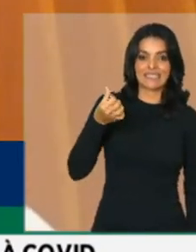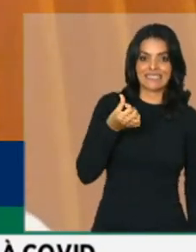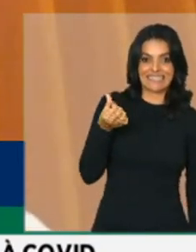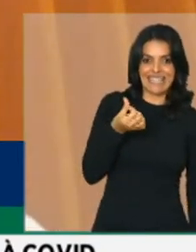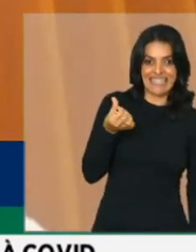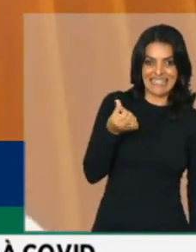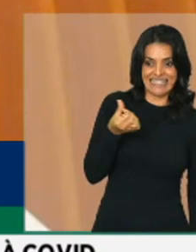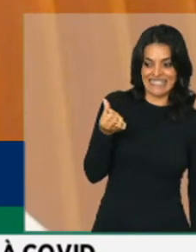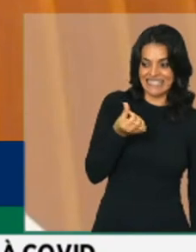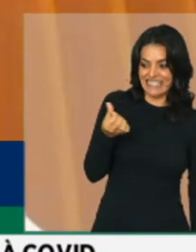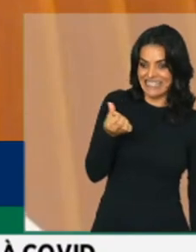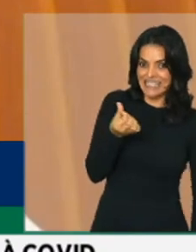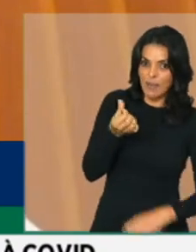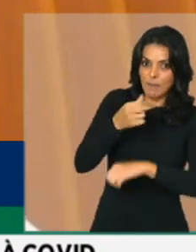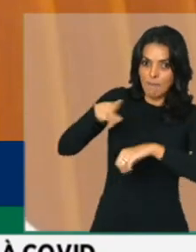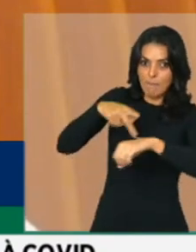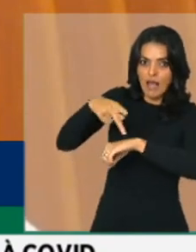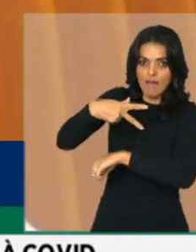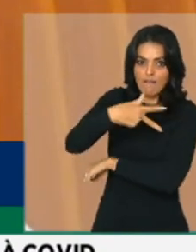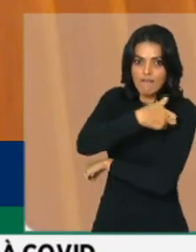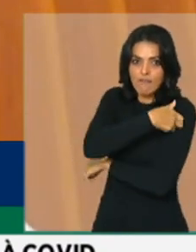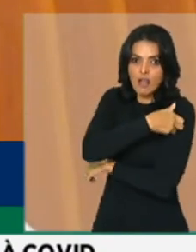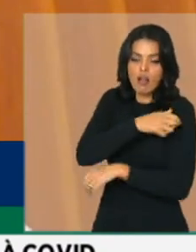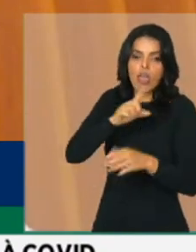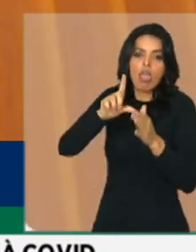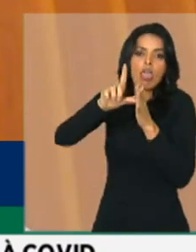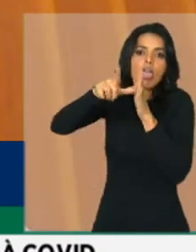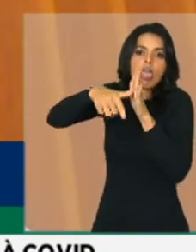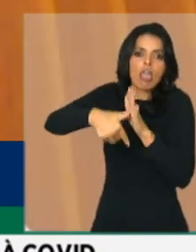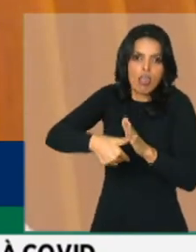URUGUAI... PORTUGAL, ESPANHA, ALEMANHA, DIVERSOS PAÍSES EUROPEUS, TODOS TÊM DO DOBRO PARA MAIS. DE VACINAÇÃO...